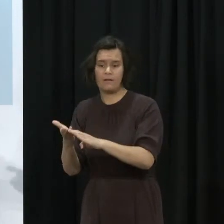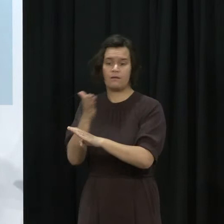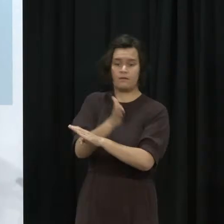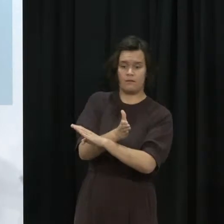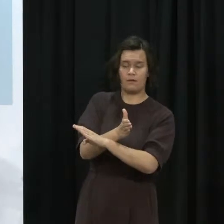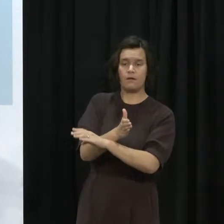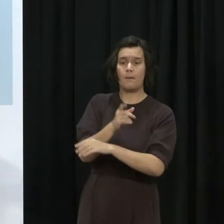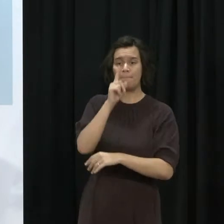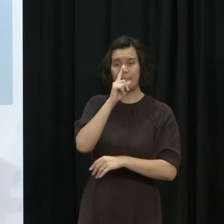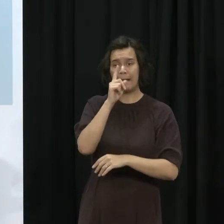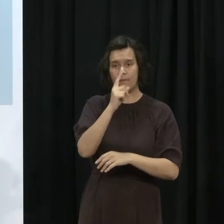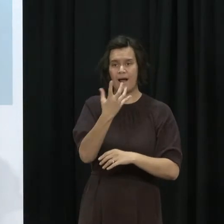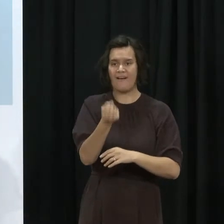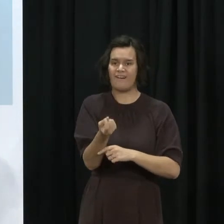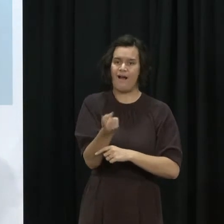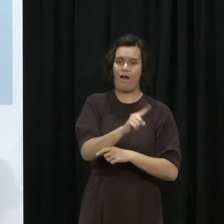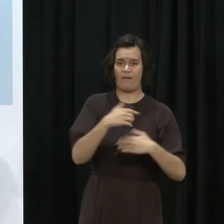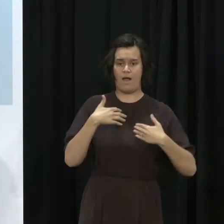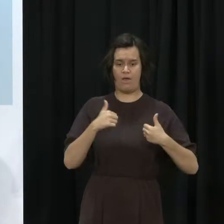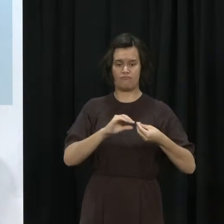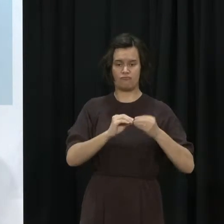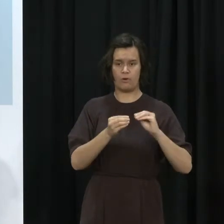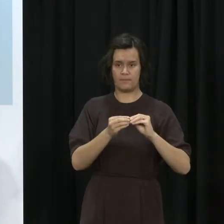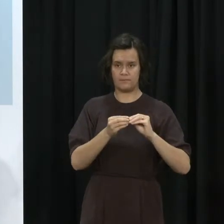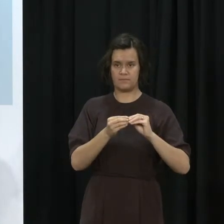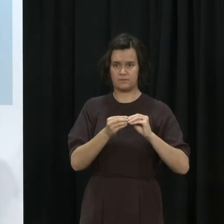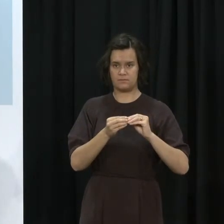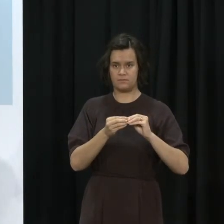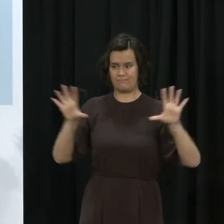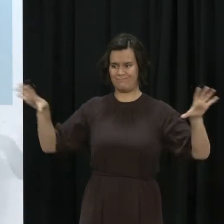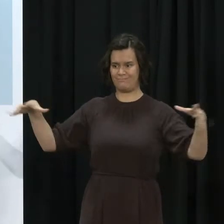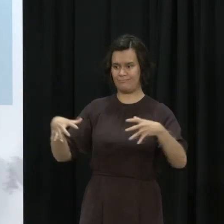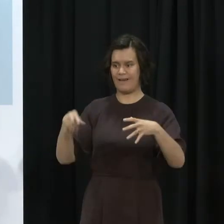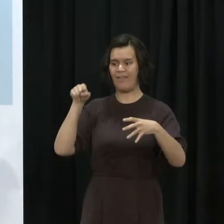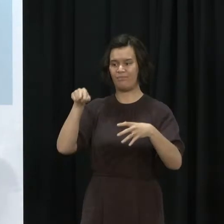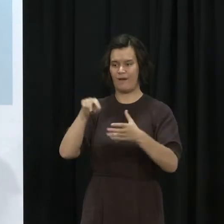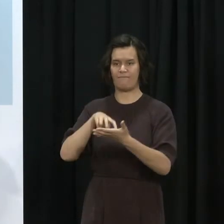E mahi ana i te taitapa, ko te hunga e mahi ana i roto i a maatau mahi nga mahi hauora. A ki te taupori katoa i runga i